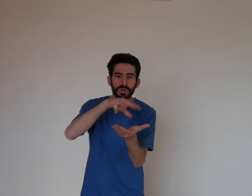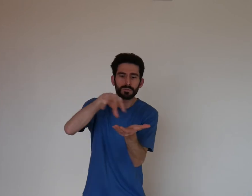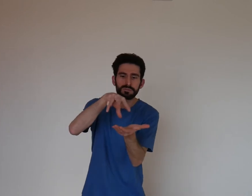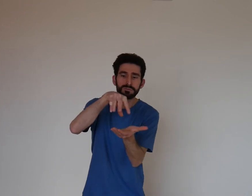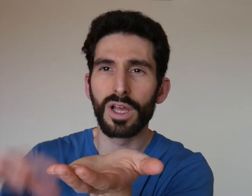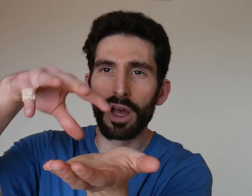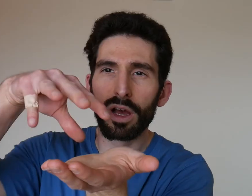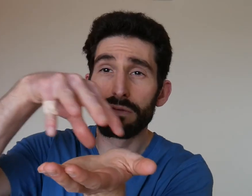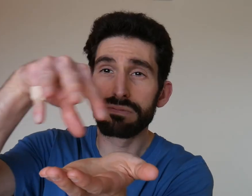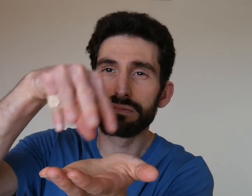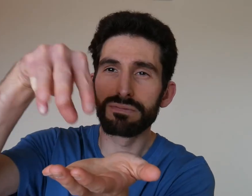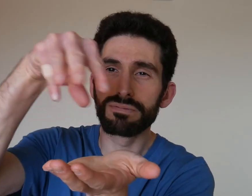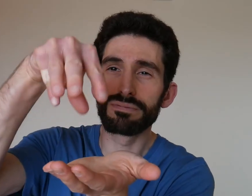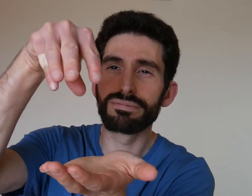Leur caca forme alors une spirale.